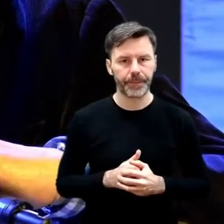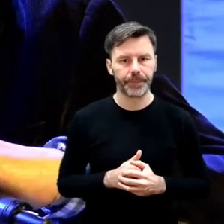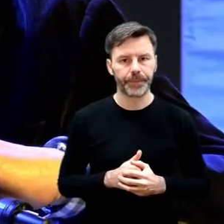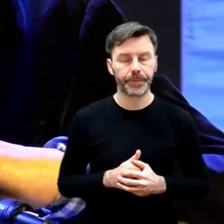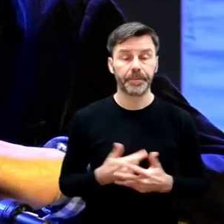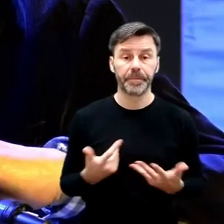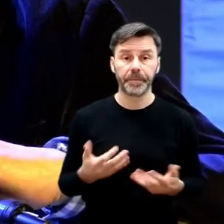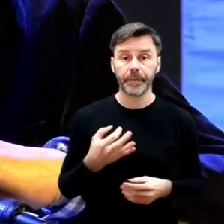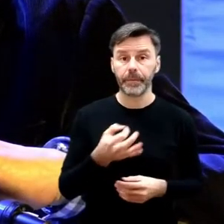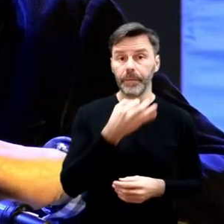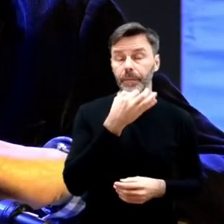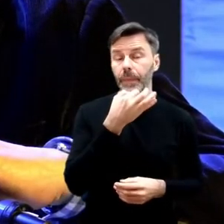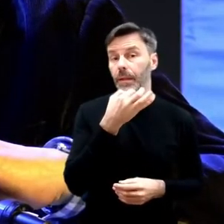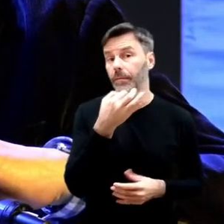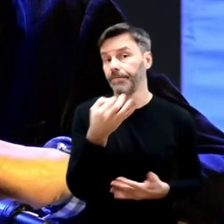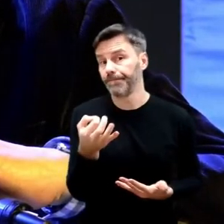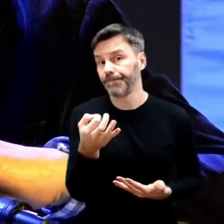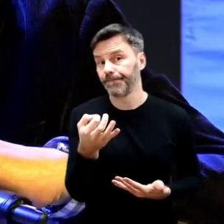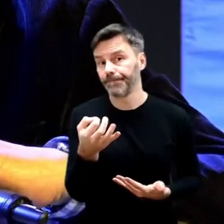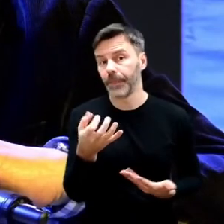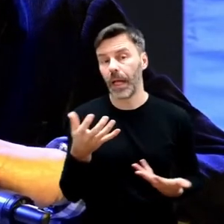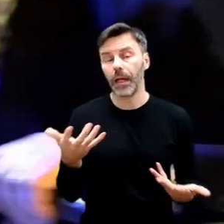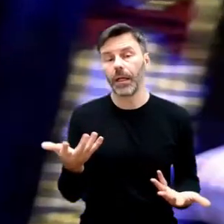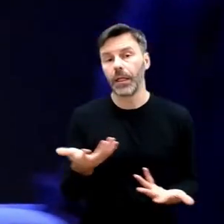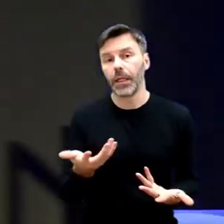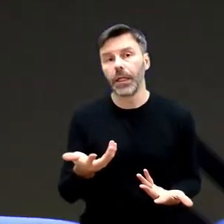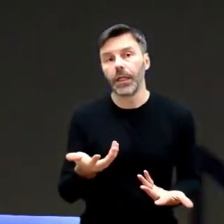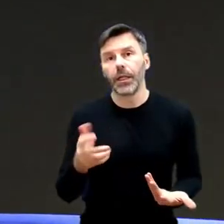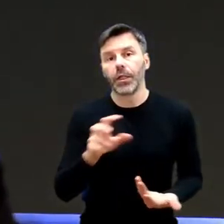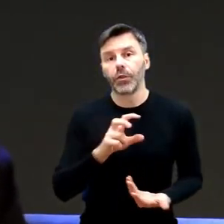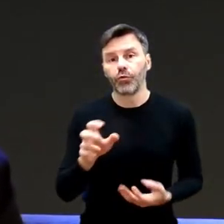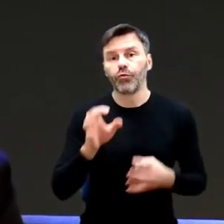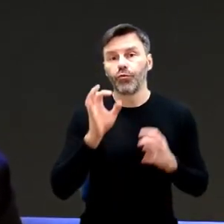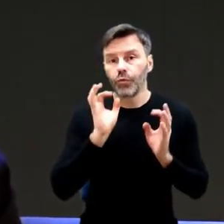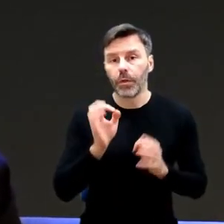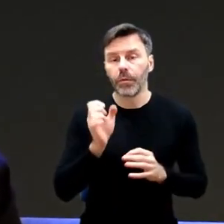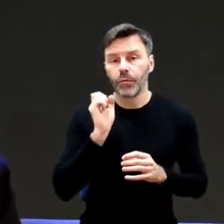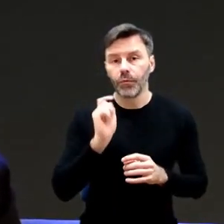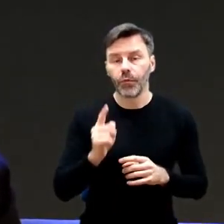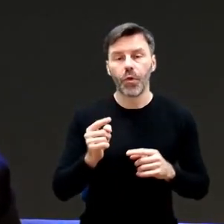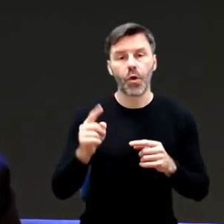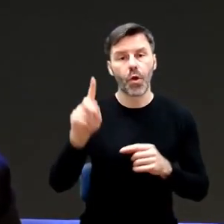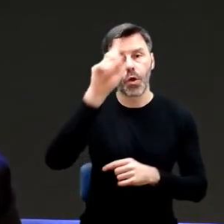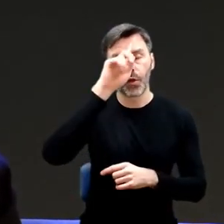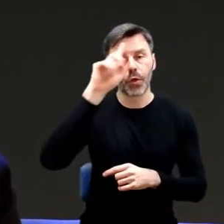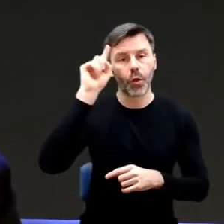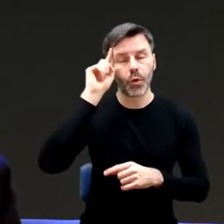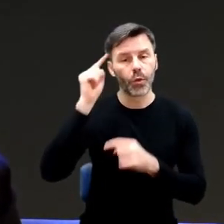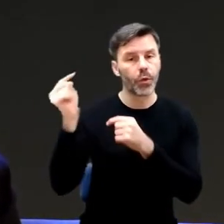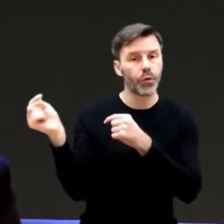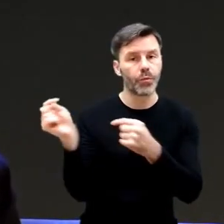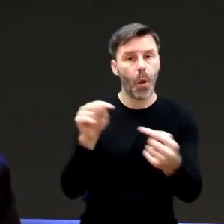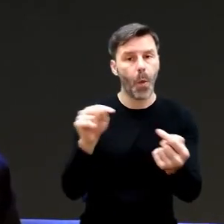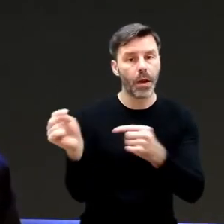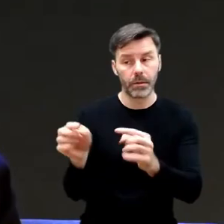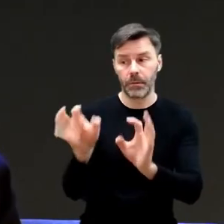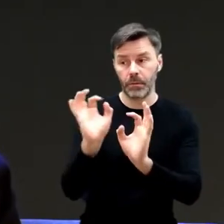prowadzone są konsultacje społeczne przed podejmowaniem pewnych projektów?